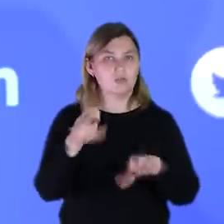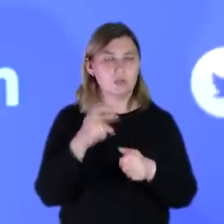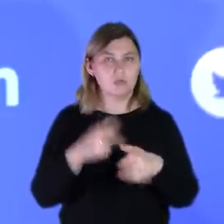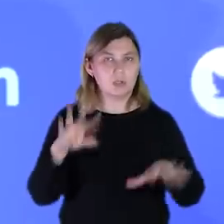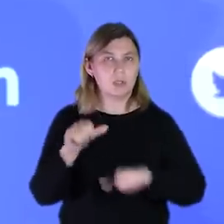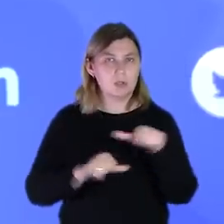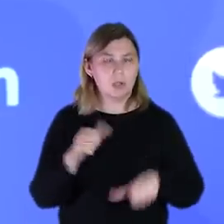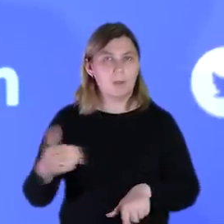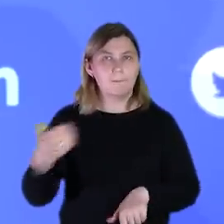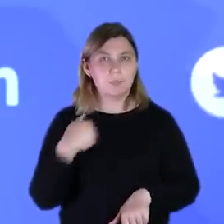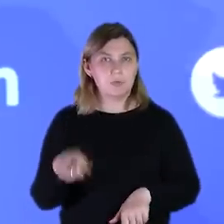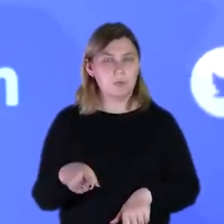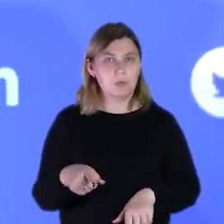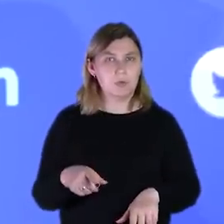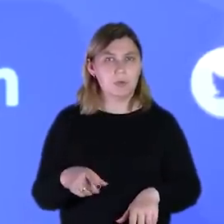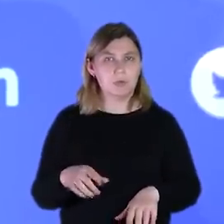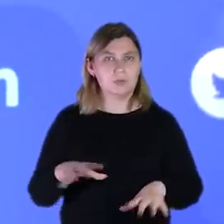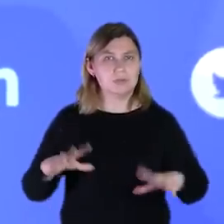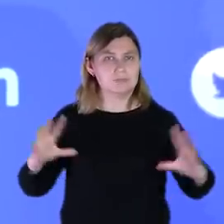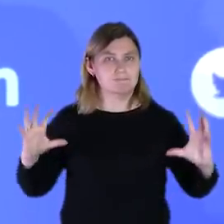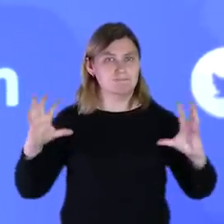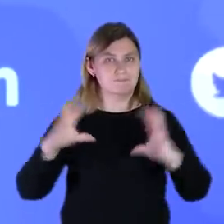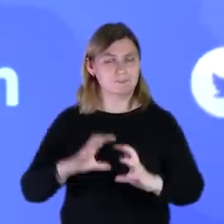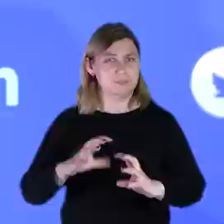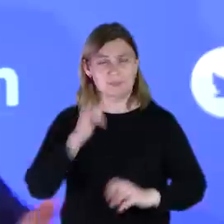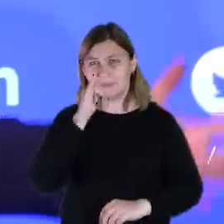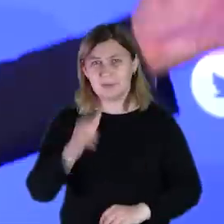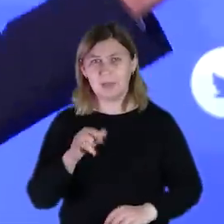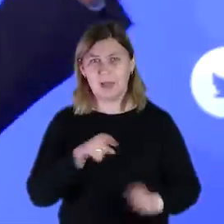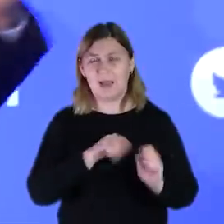że nastąpiło jakieś ogromne skumulowanie niemożności. Ewakuuje się Sztab